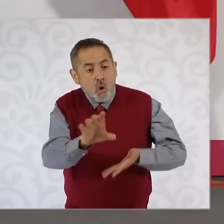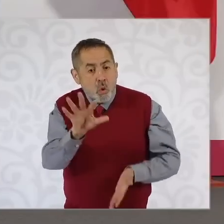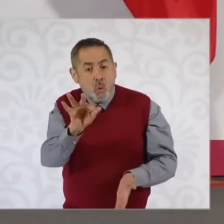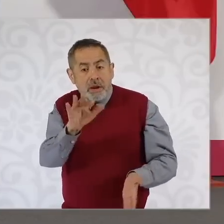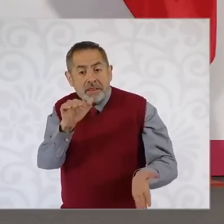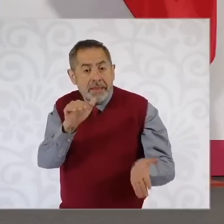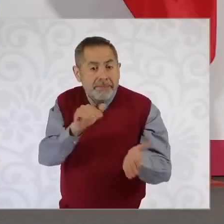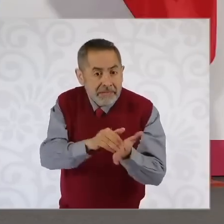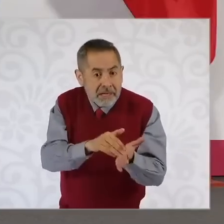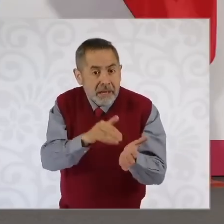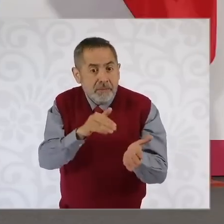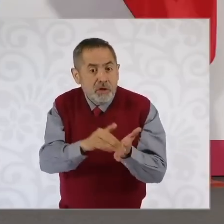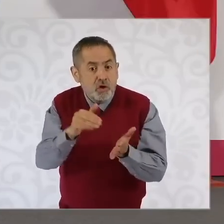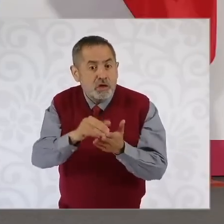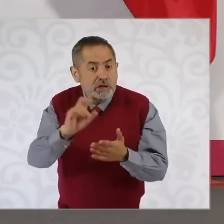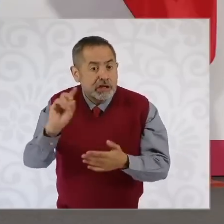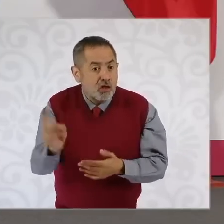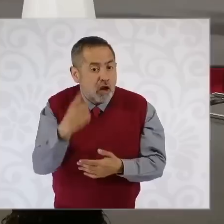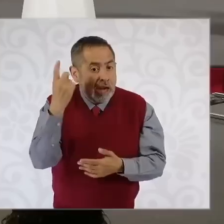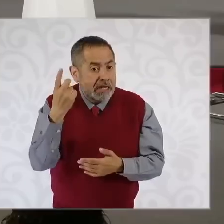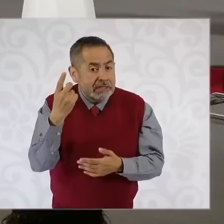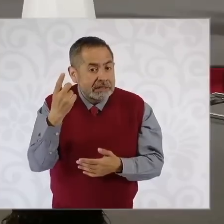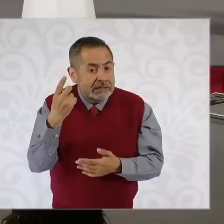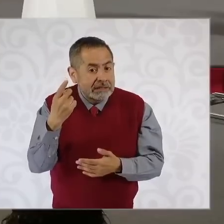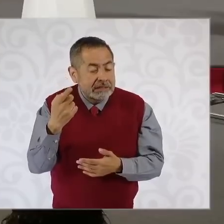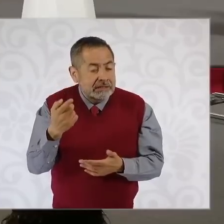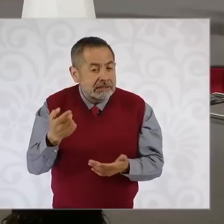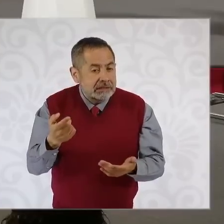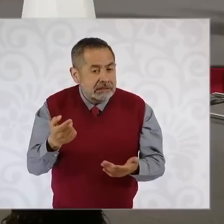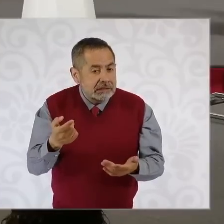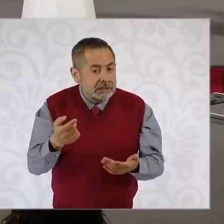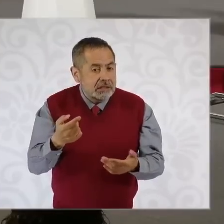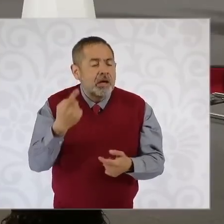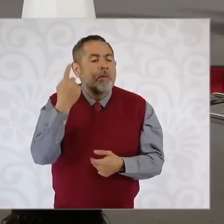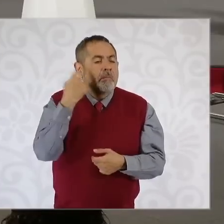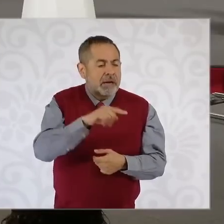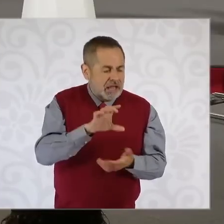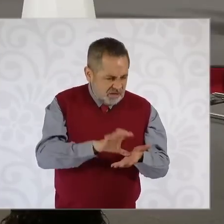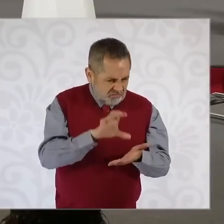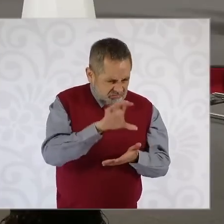dólares para afrontar la crisis desatada